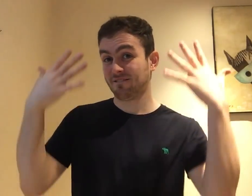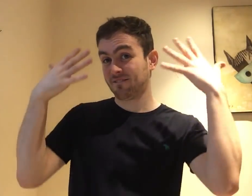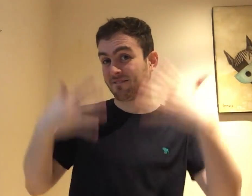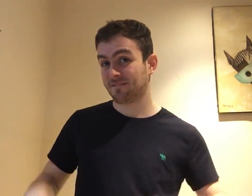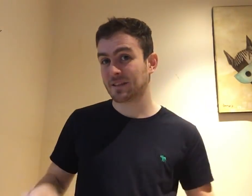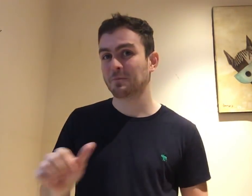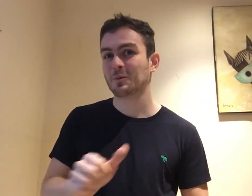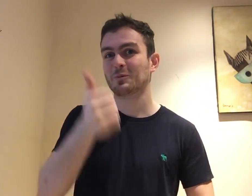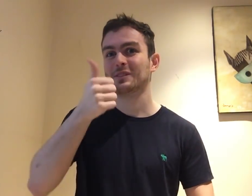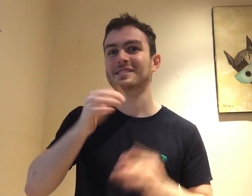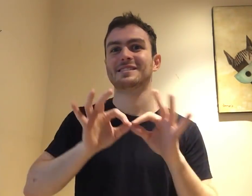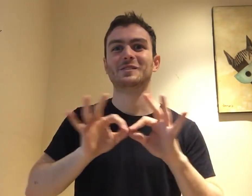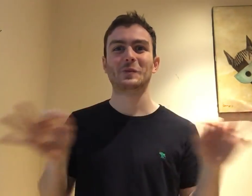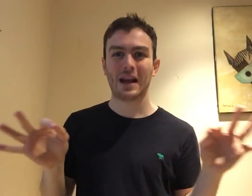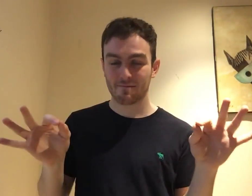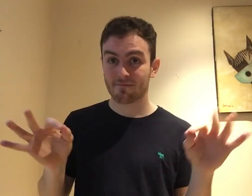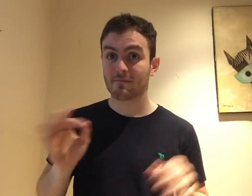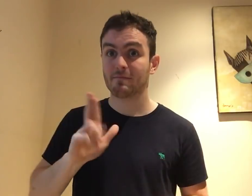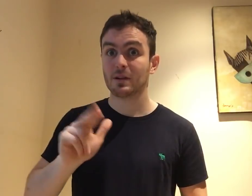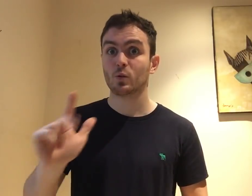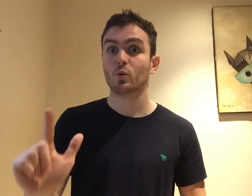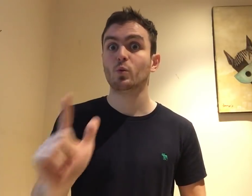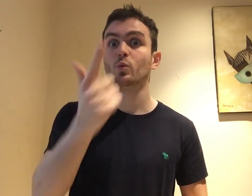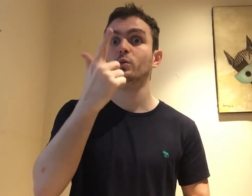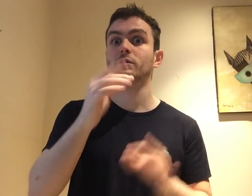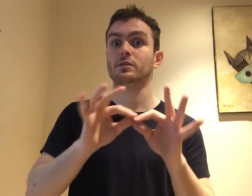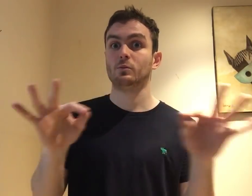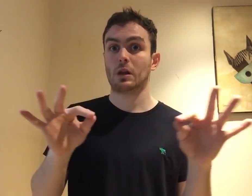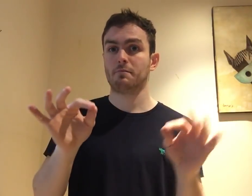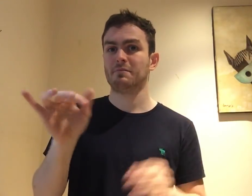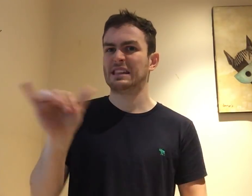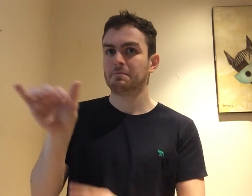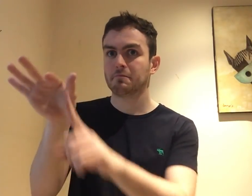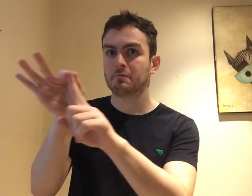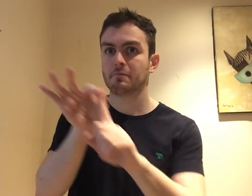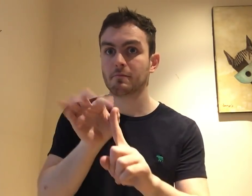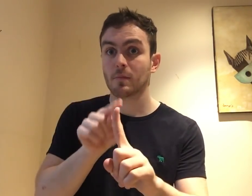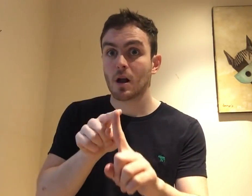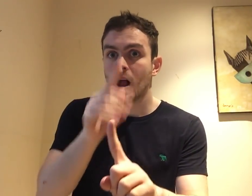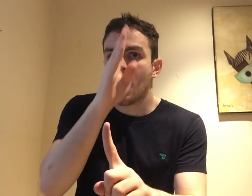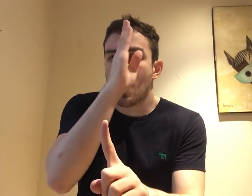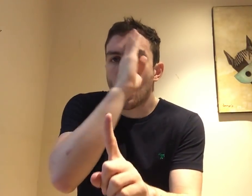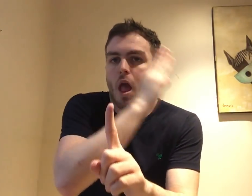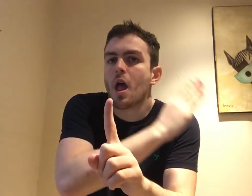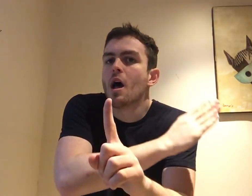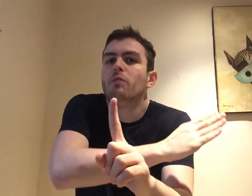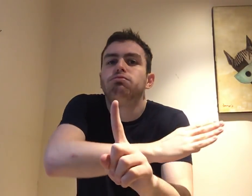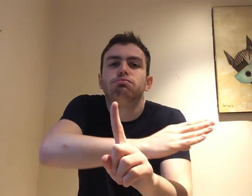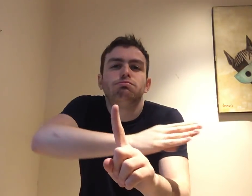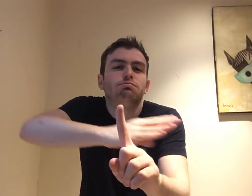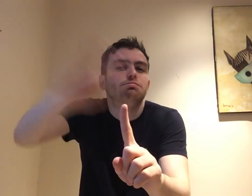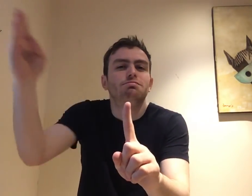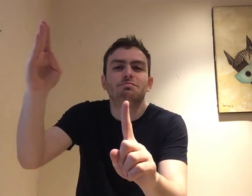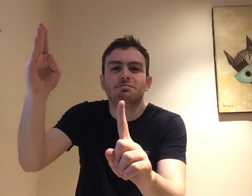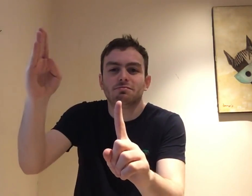La première histoire est terminée ! La deuxième histoire va bientôt arriver, elle parlera d'une personne très célèbre.